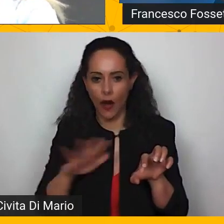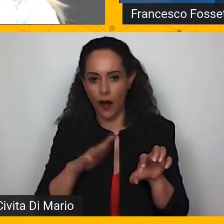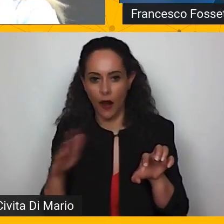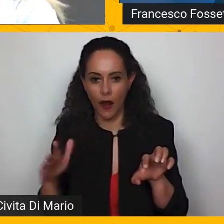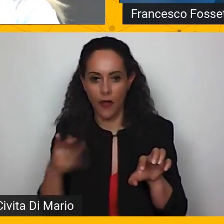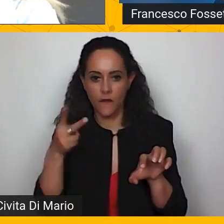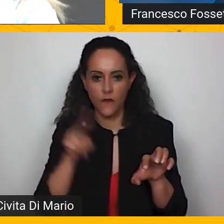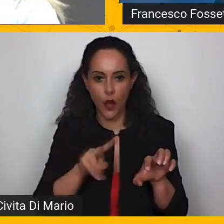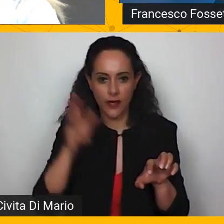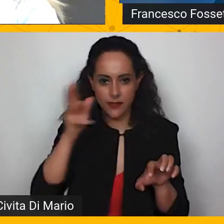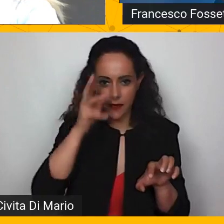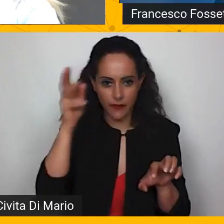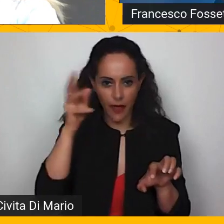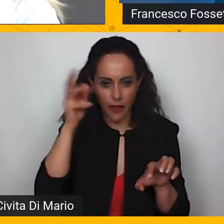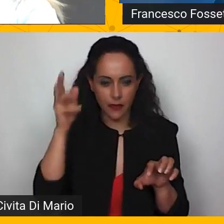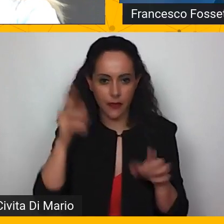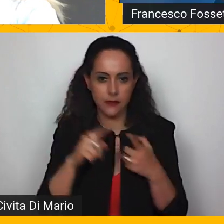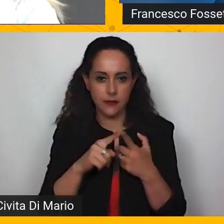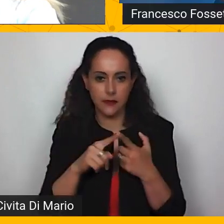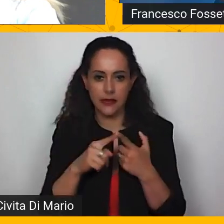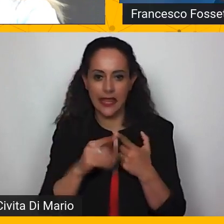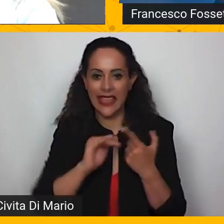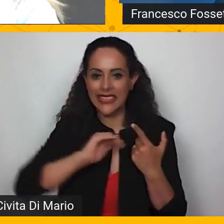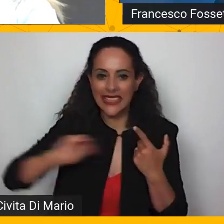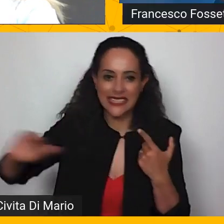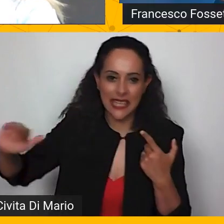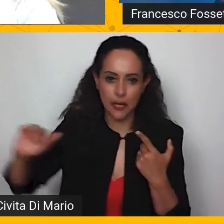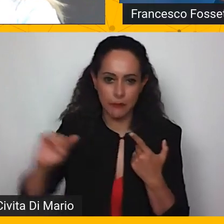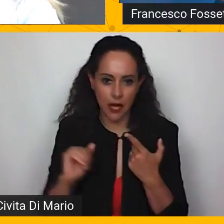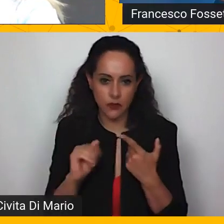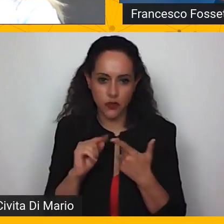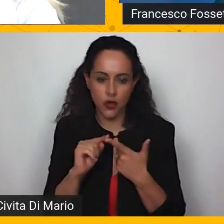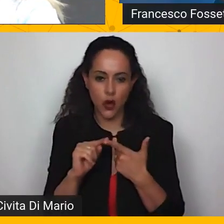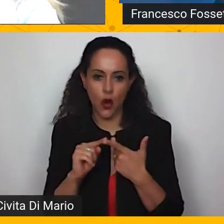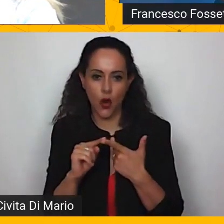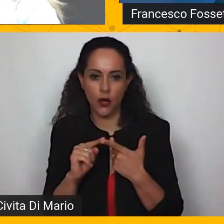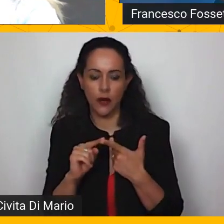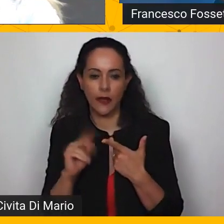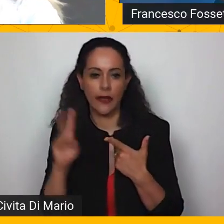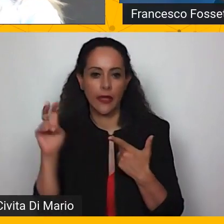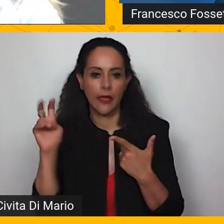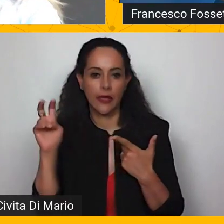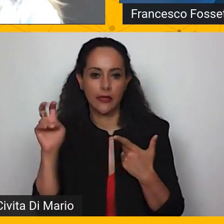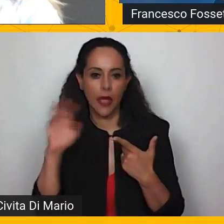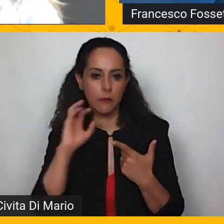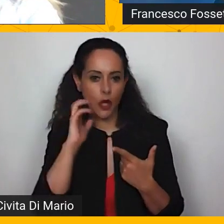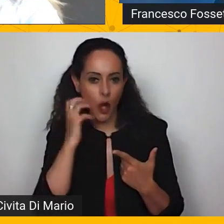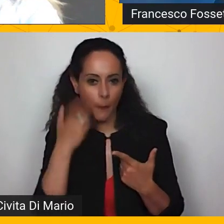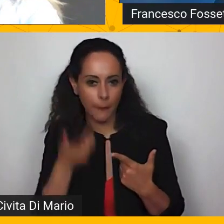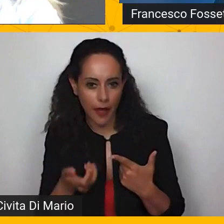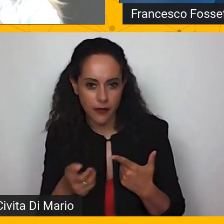appunto violenza fantasy, temi legati alla discriminazione hm